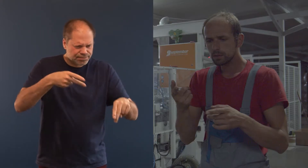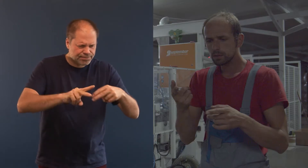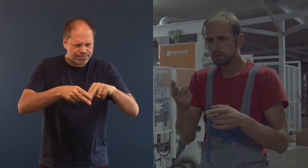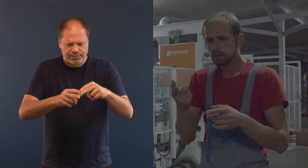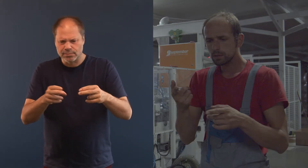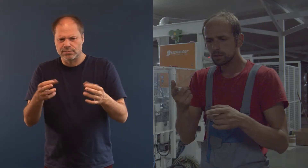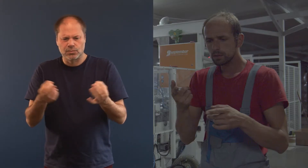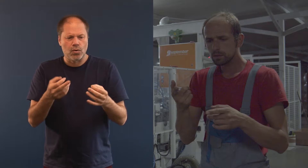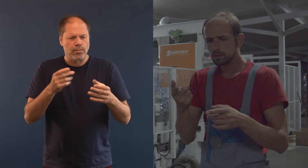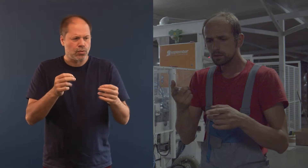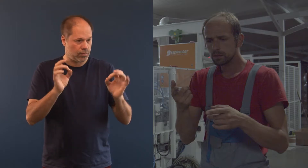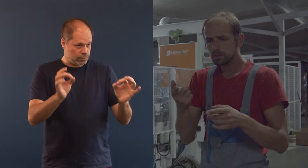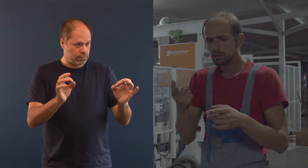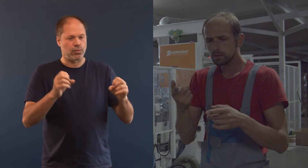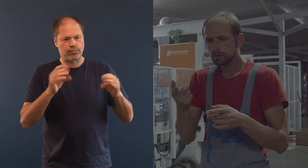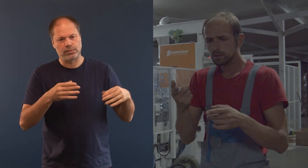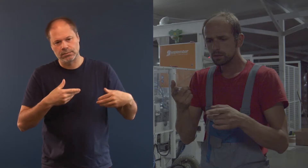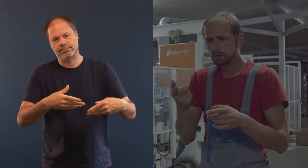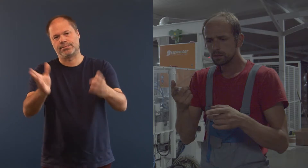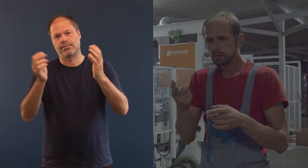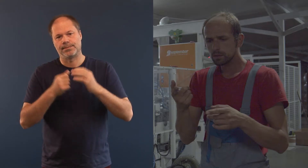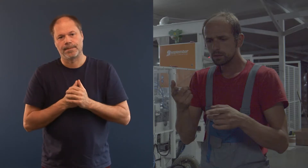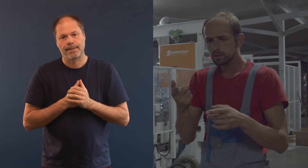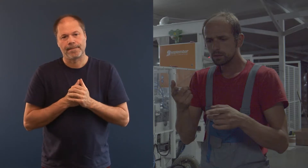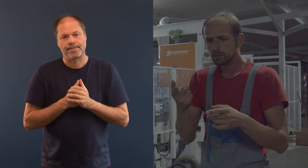potom poruchu opraví a zařízení dál správně funguje.